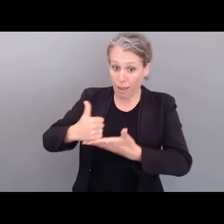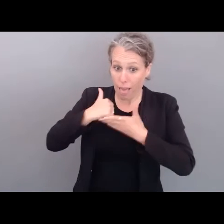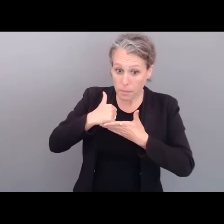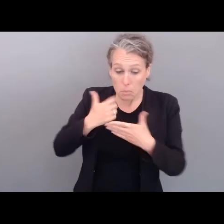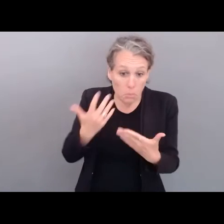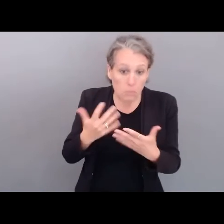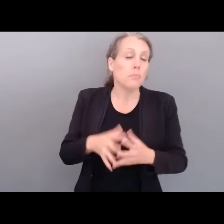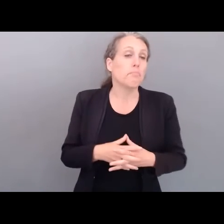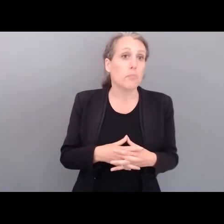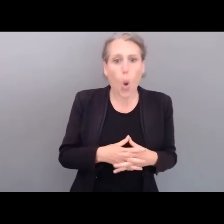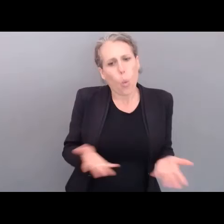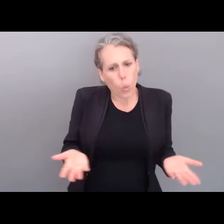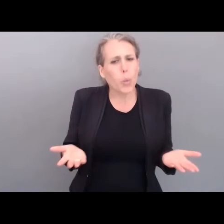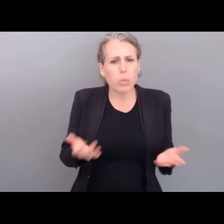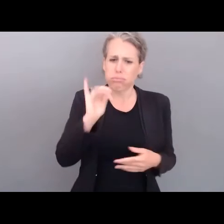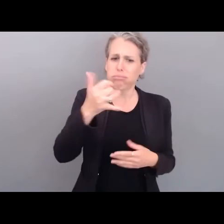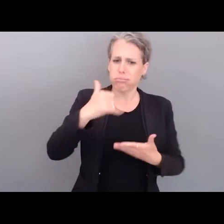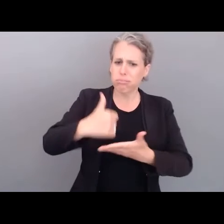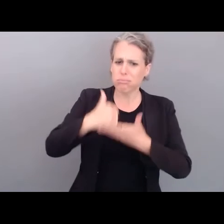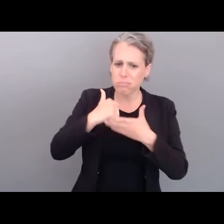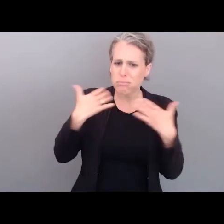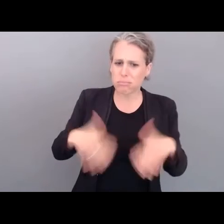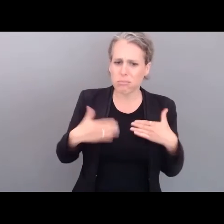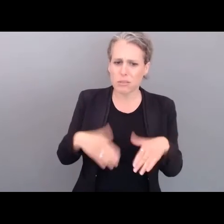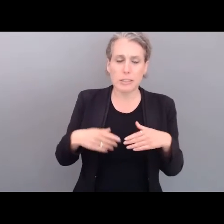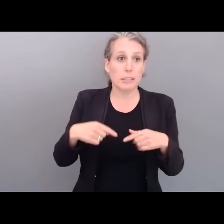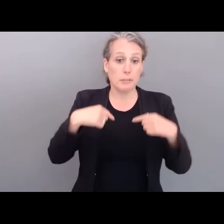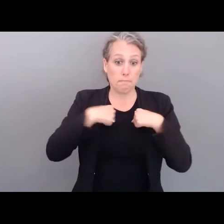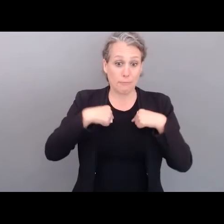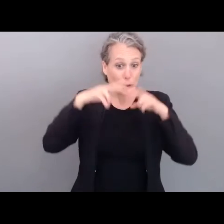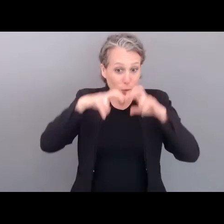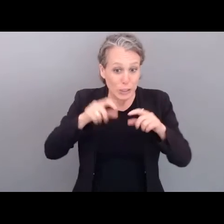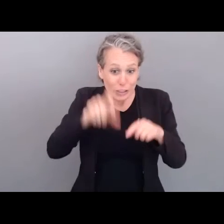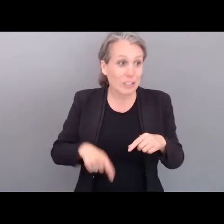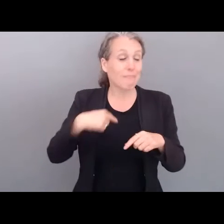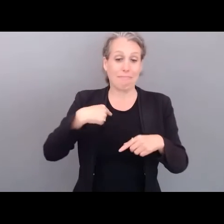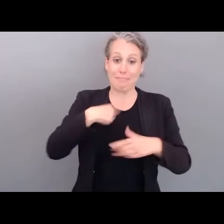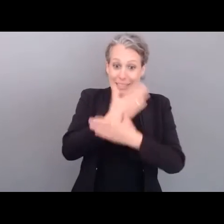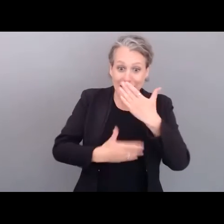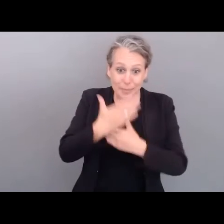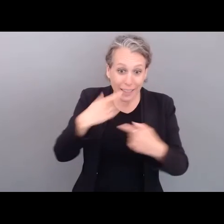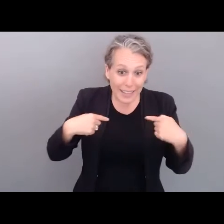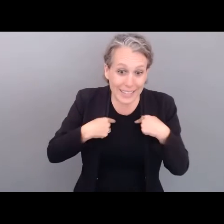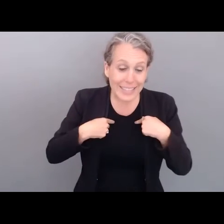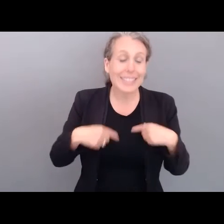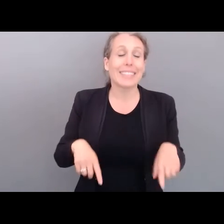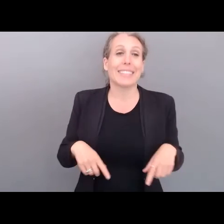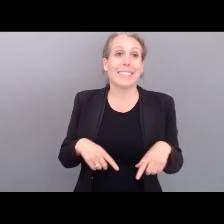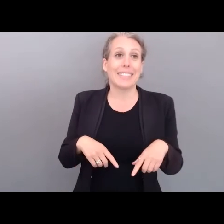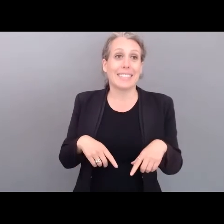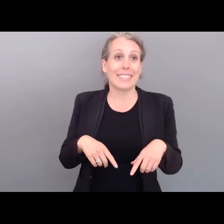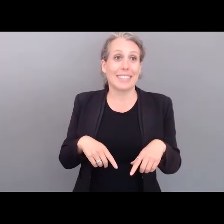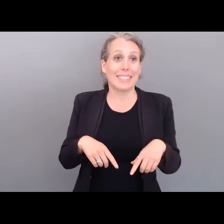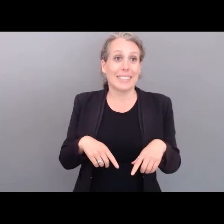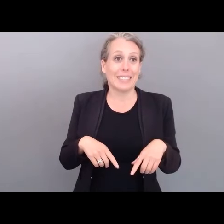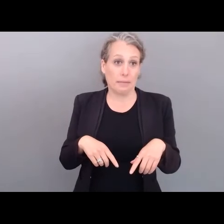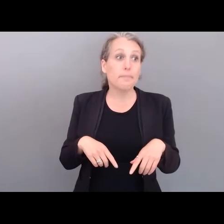responder a la otra pregunta sobre las redes si eso nos ayudó.